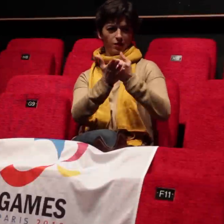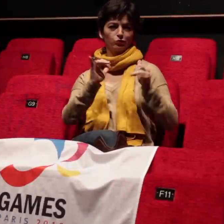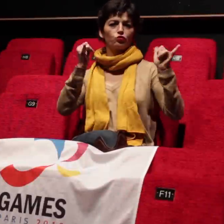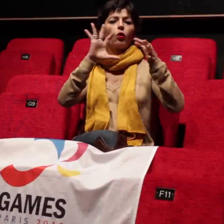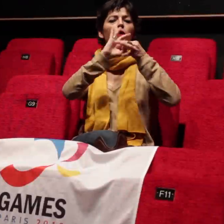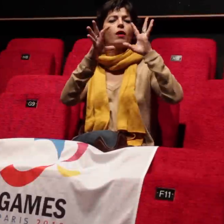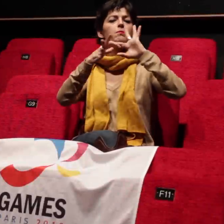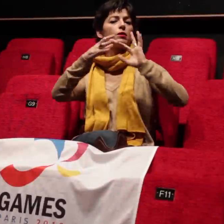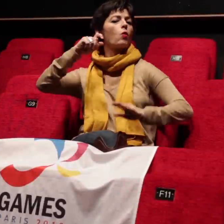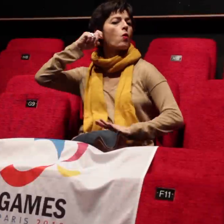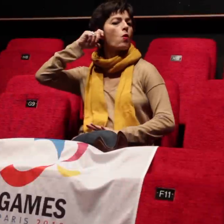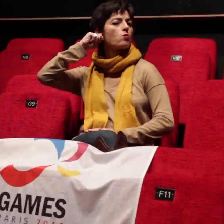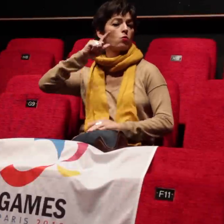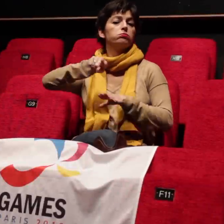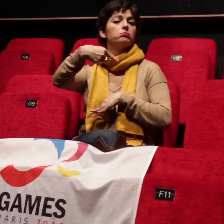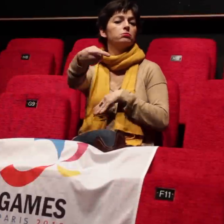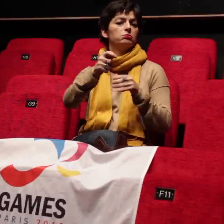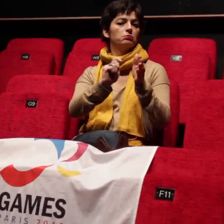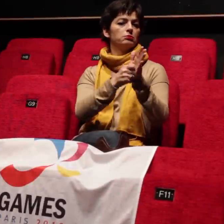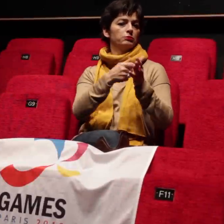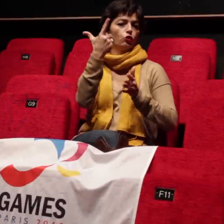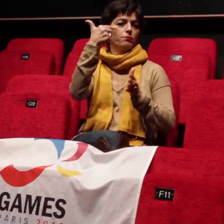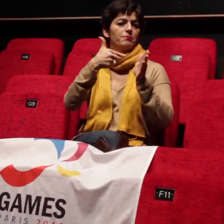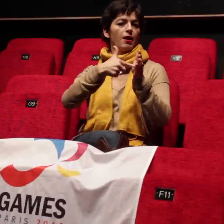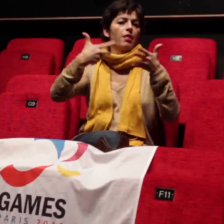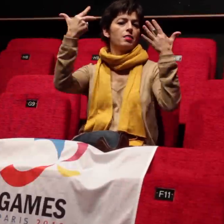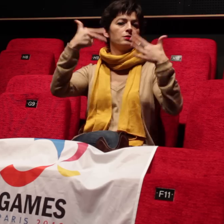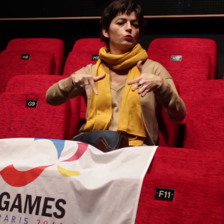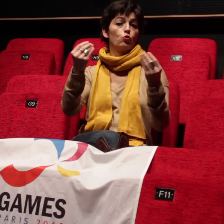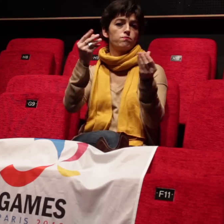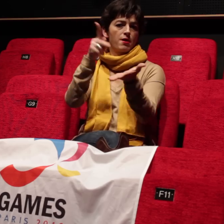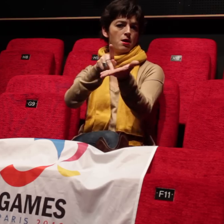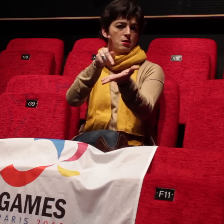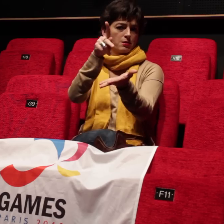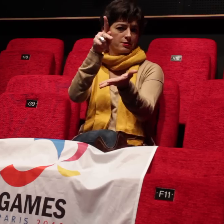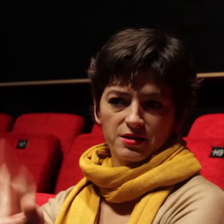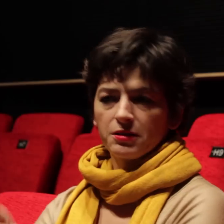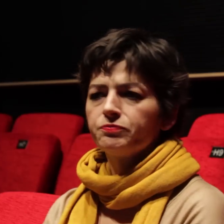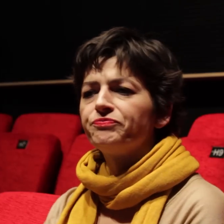Je soutiens les GayGames à Paris en 2018.